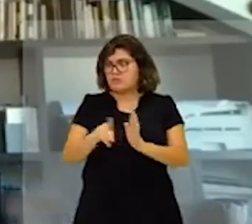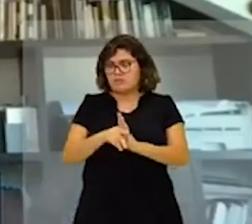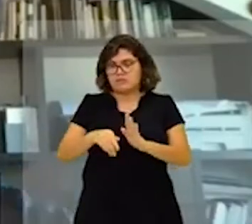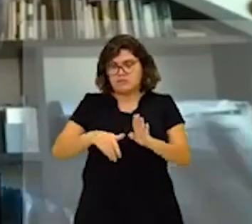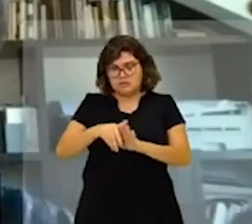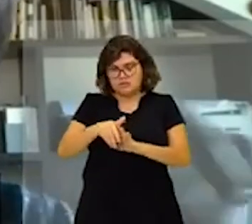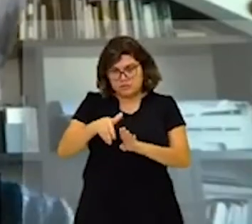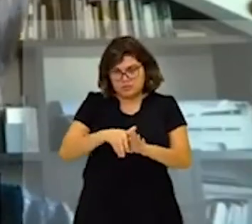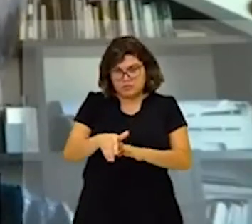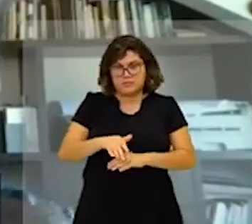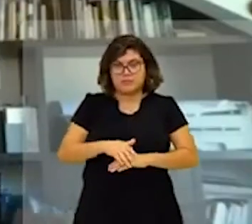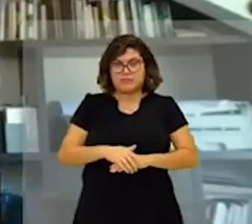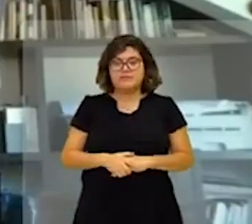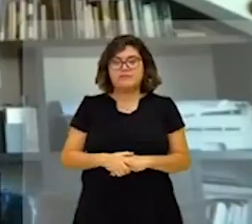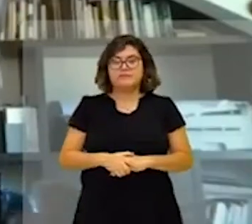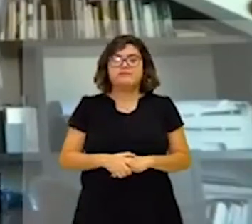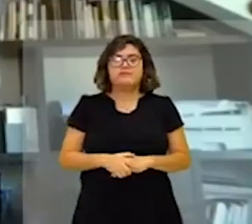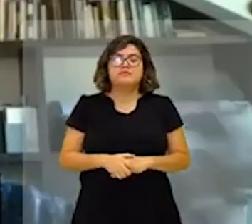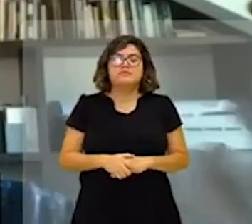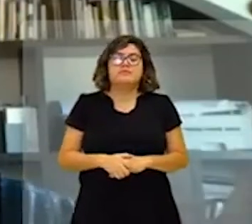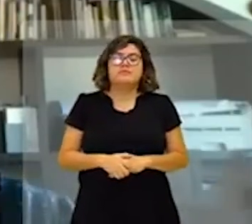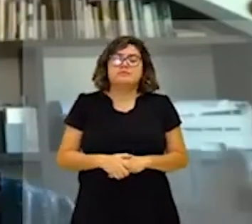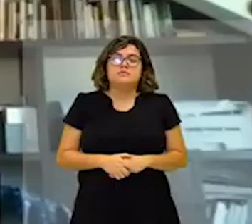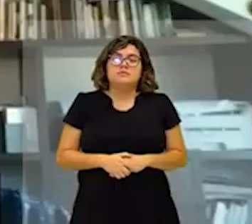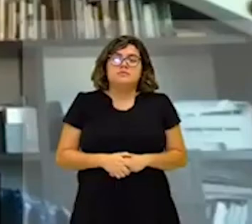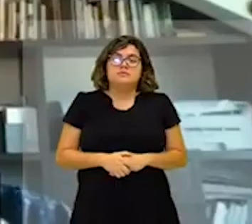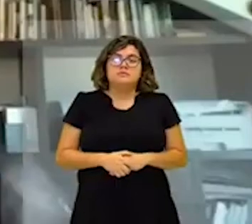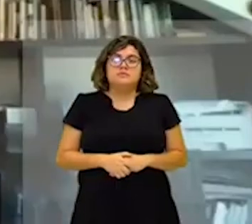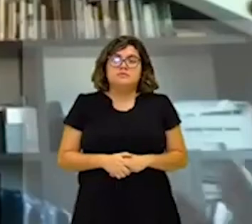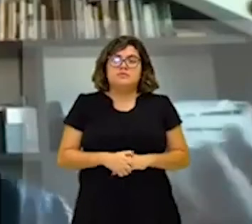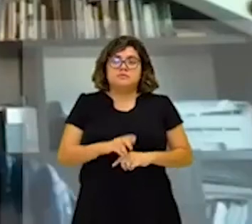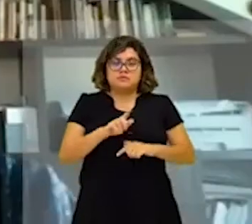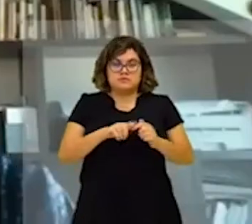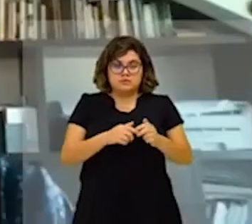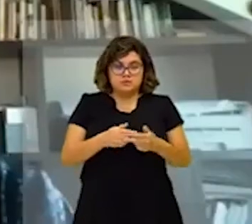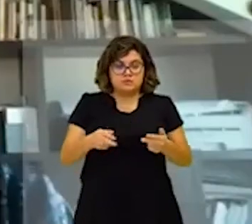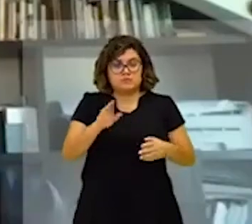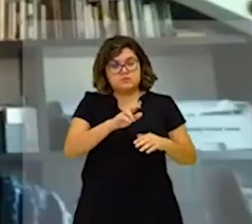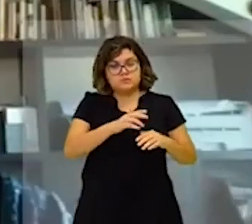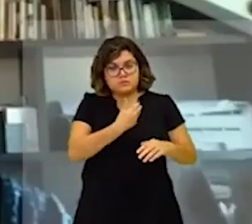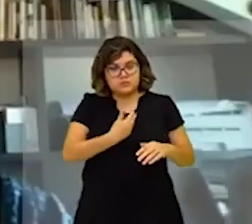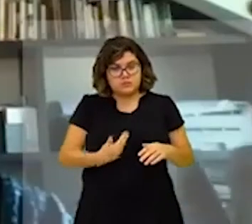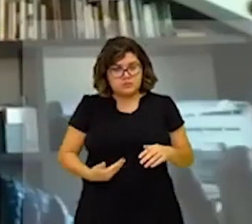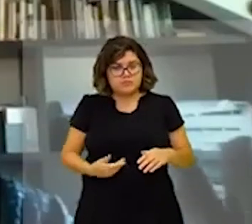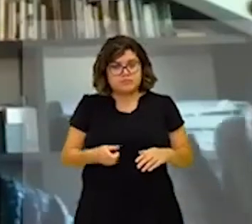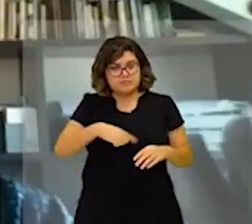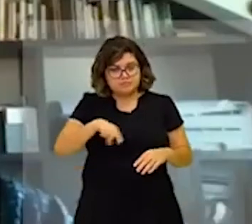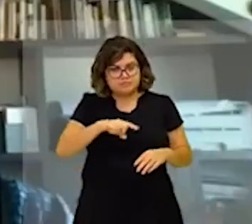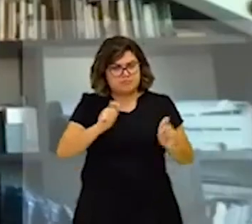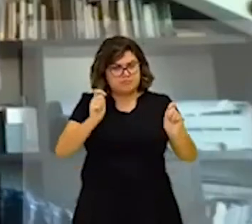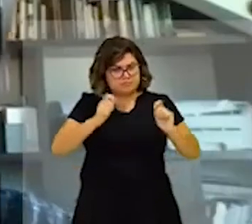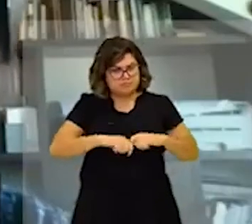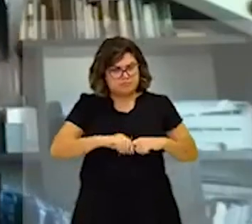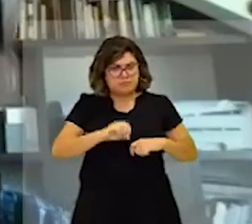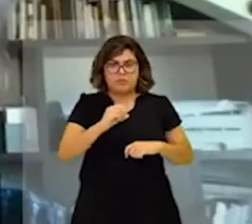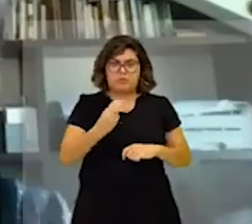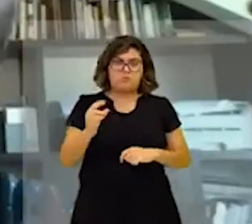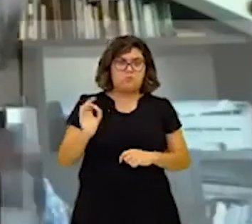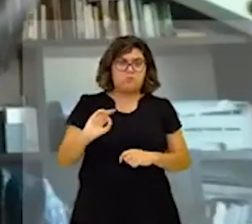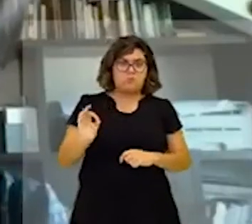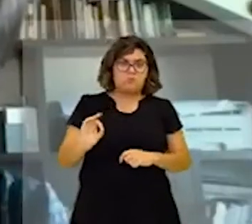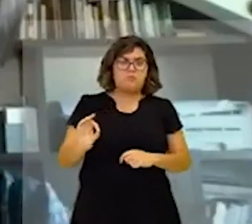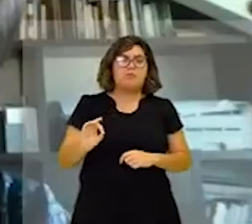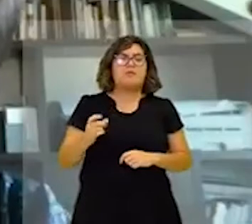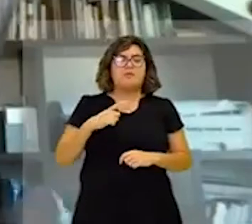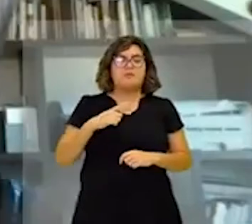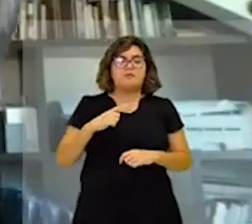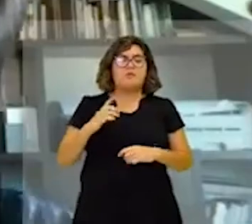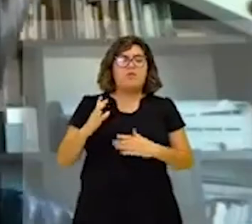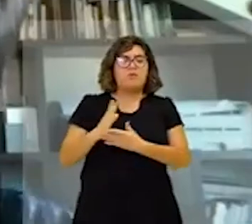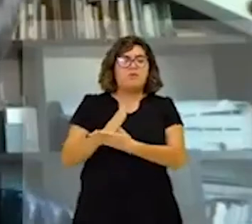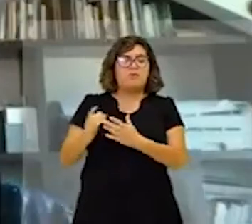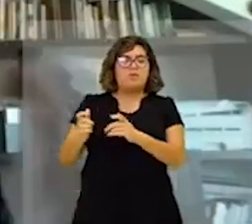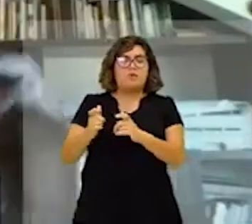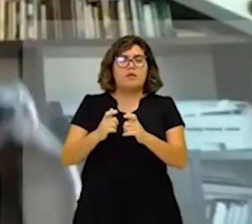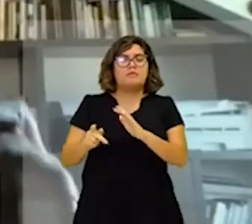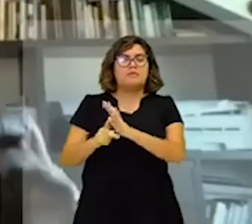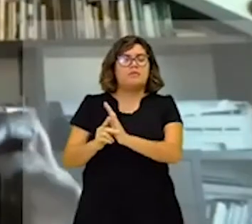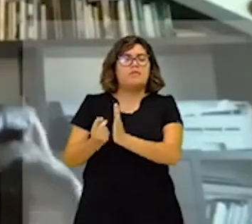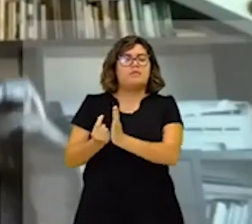o curso de Pug e vá são ou não ofertado em um dado sistema de financiamento porém é preciso apanhar